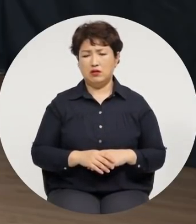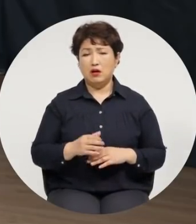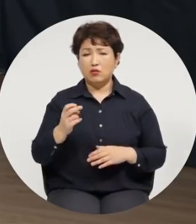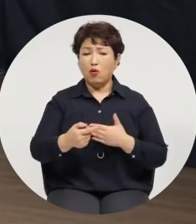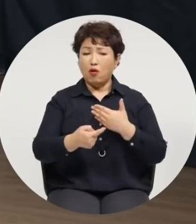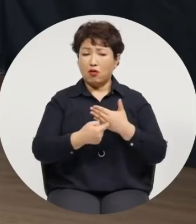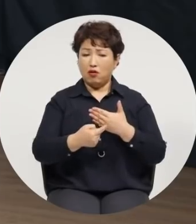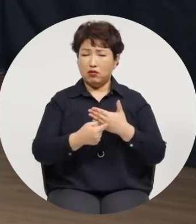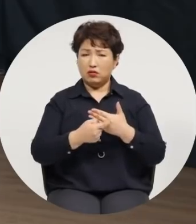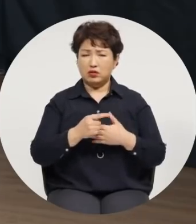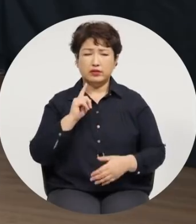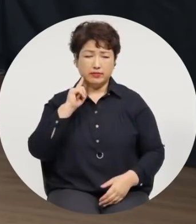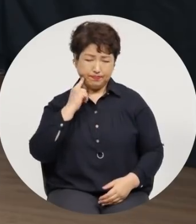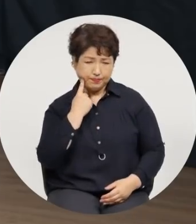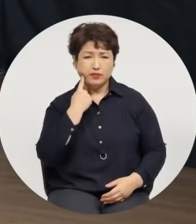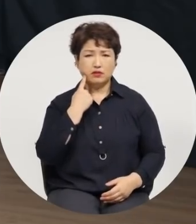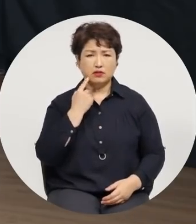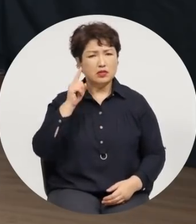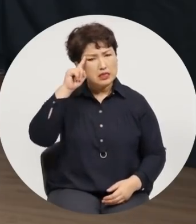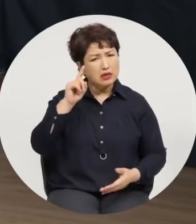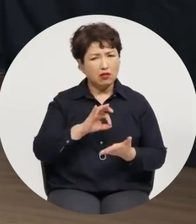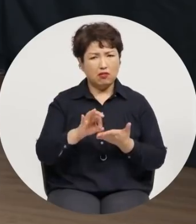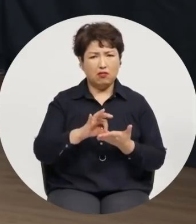또 겉모습에도 신경을 많이 씁니다